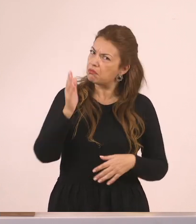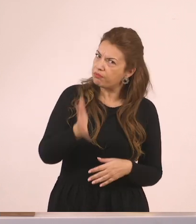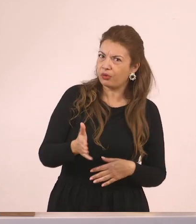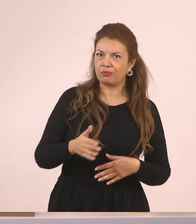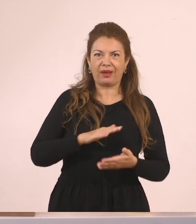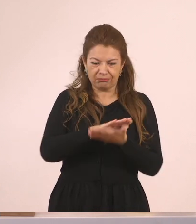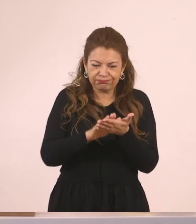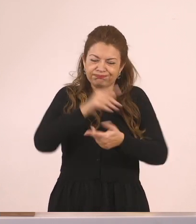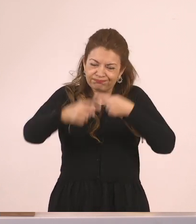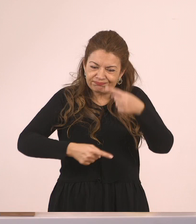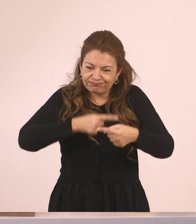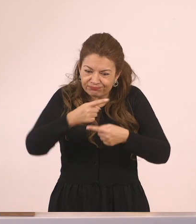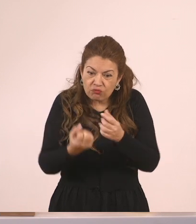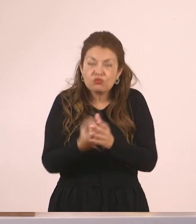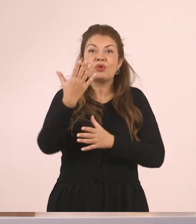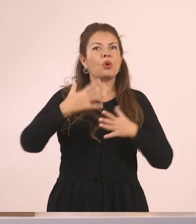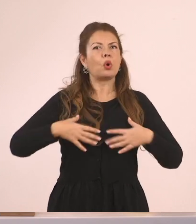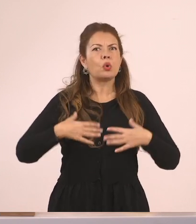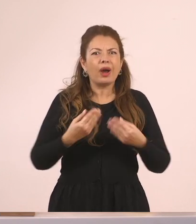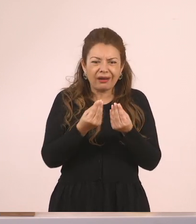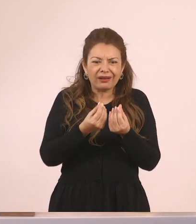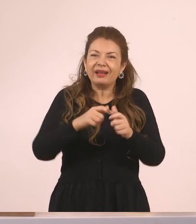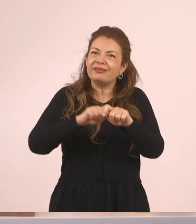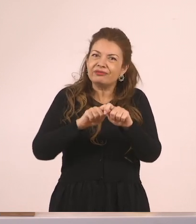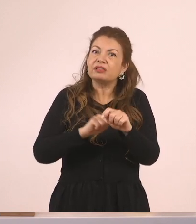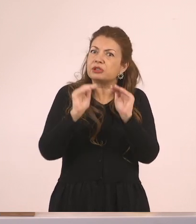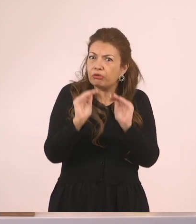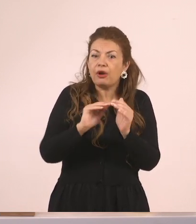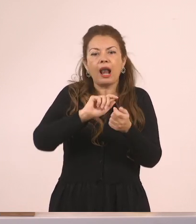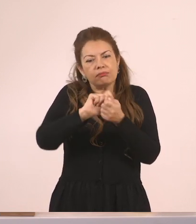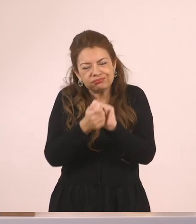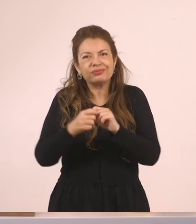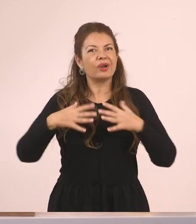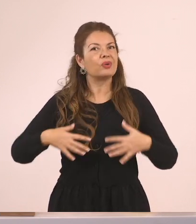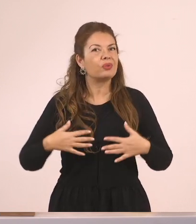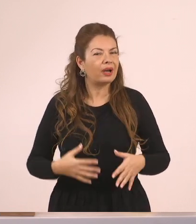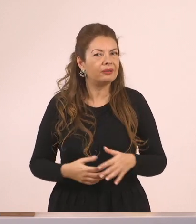έτσι ώστε να παραχθούν καινούργια με τα ίδια υλικά. Και τι κερδίζουμε μ' αυτό, θα μου πει κάποιος.